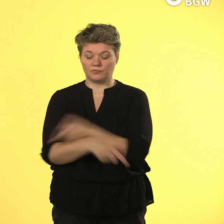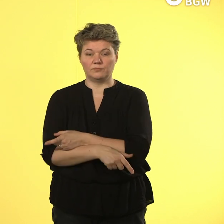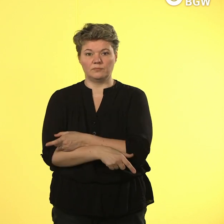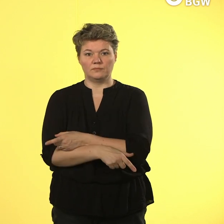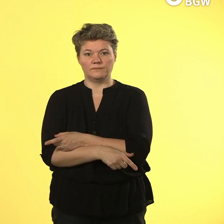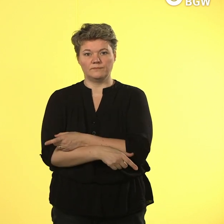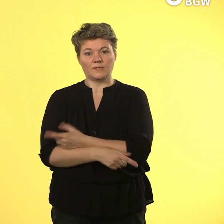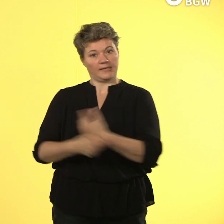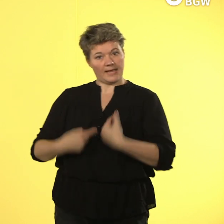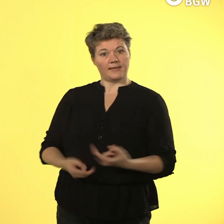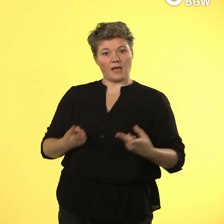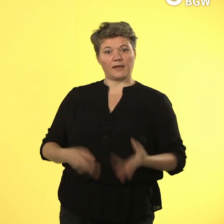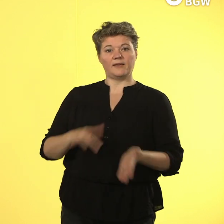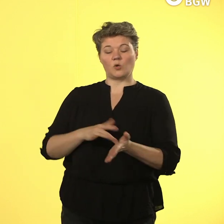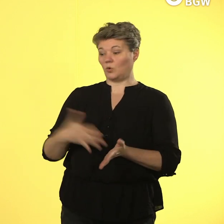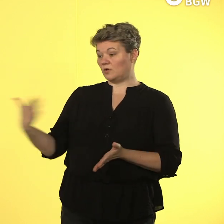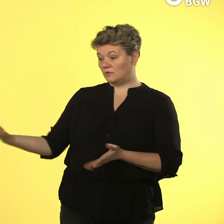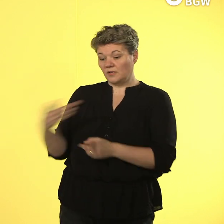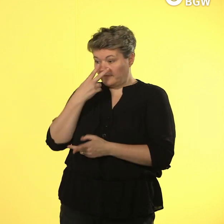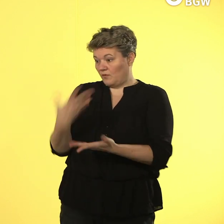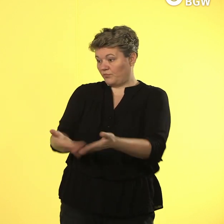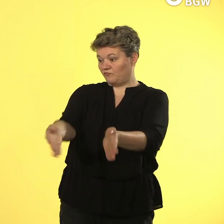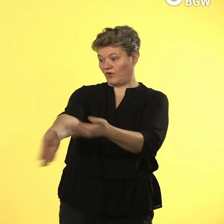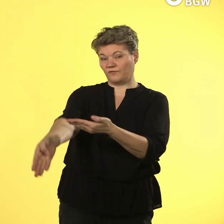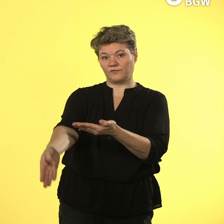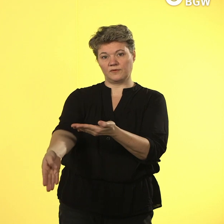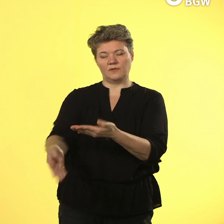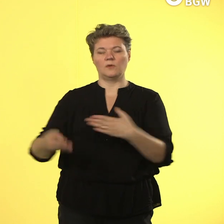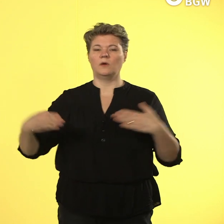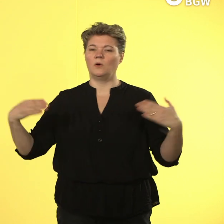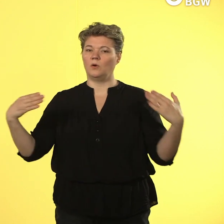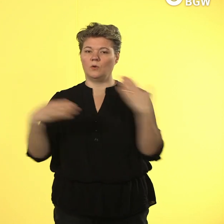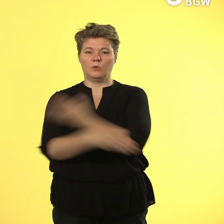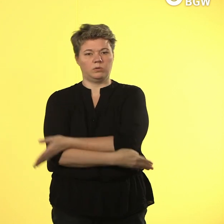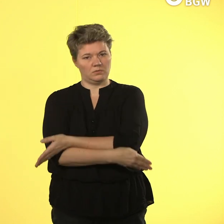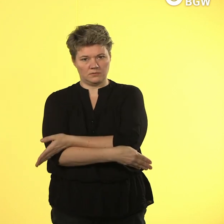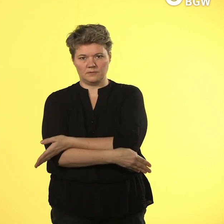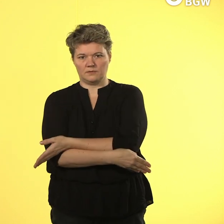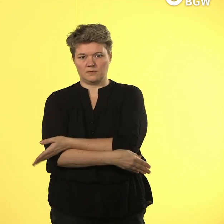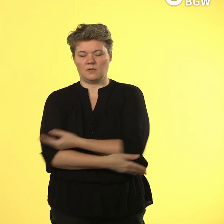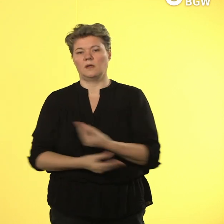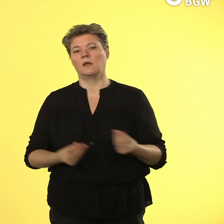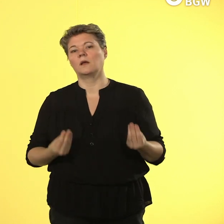Das ist immer ein sehr schwieriger Moment. Ein Klassiker ist z. B. die systemische Sichtweise.